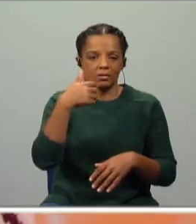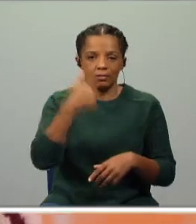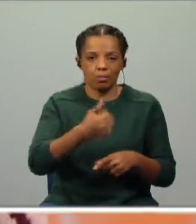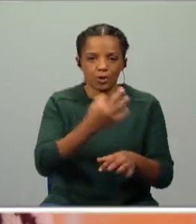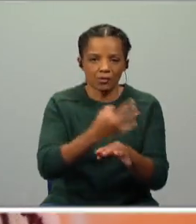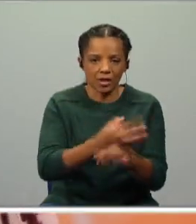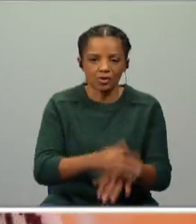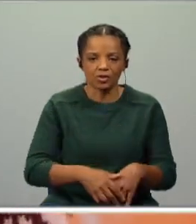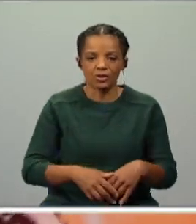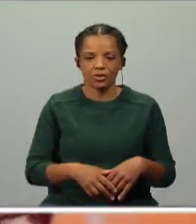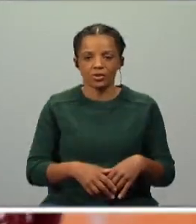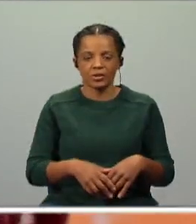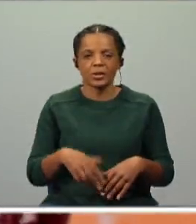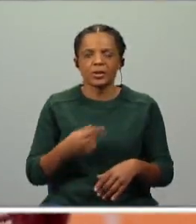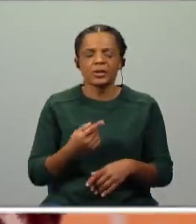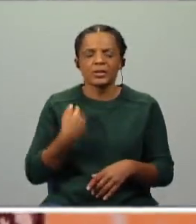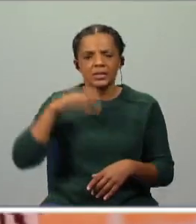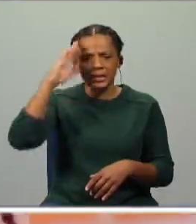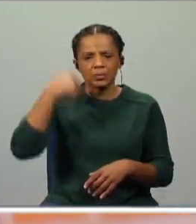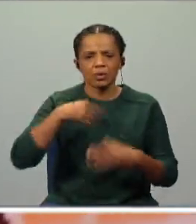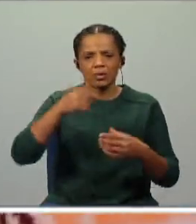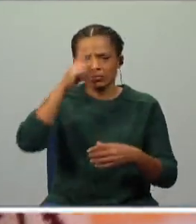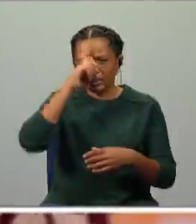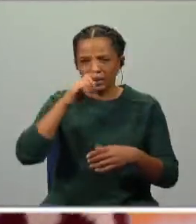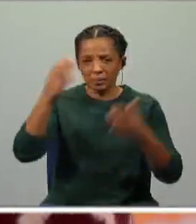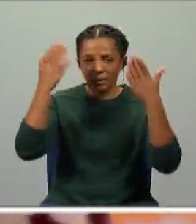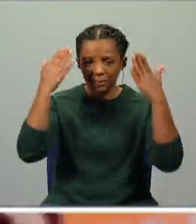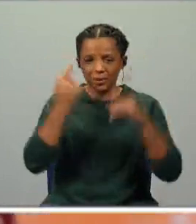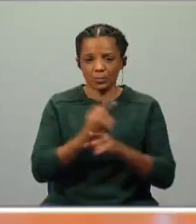Boas festas sabem por que é que eu me lembrei dos parabéns porque a minha tia